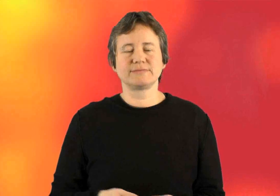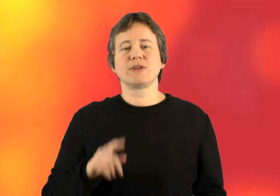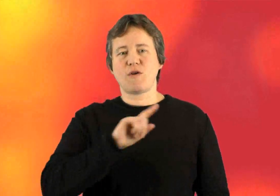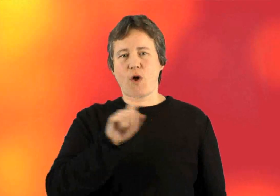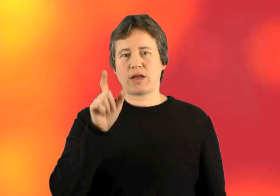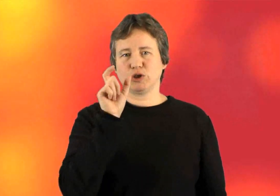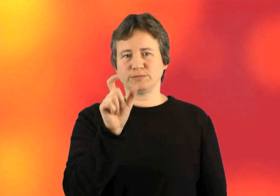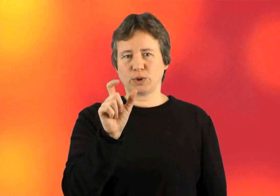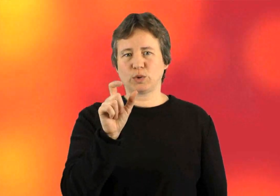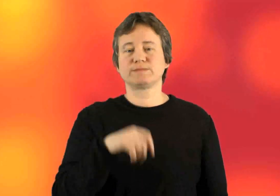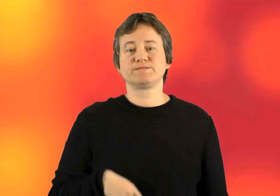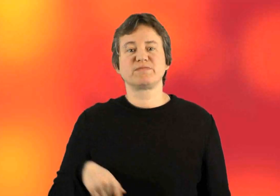Wochen-Spruch